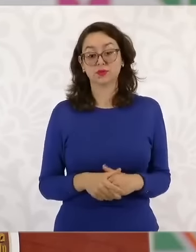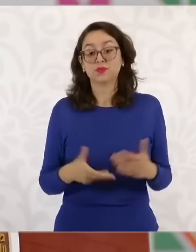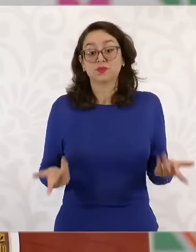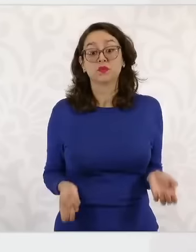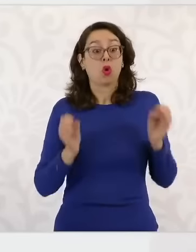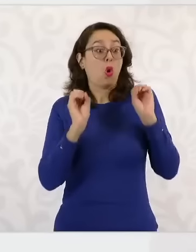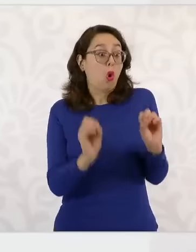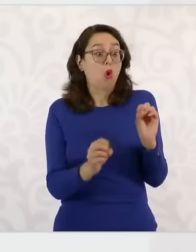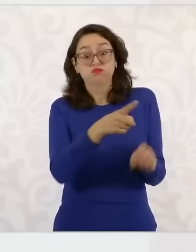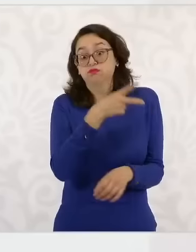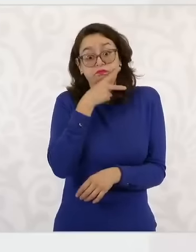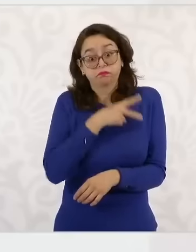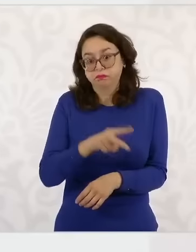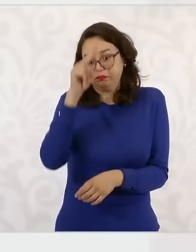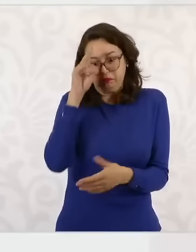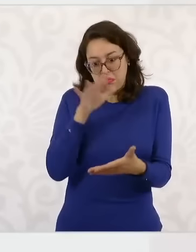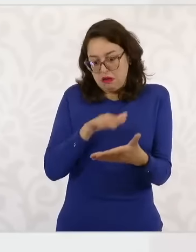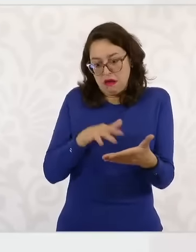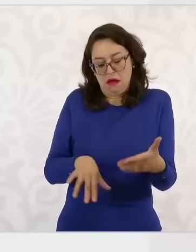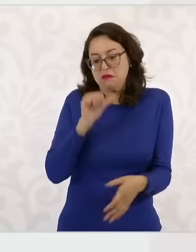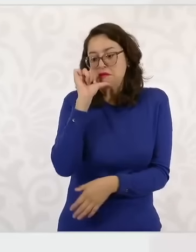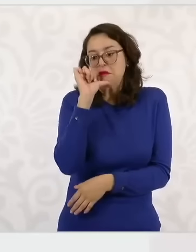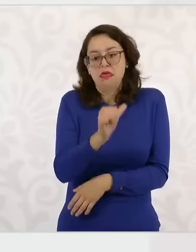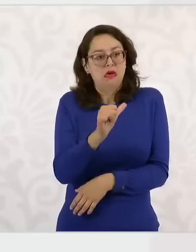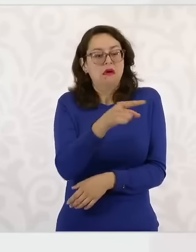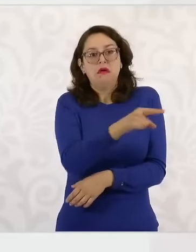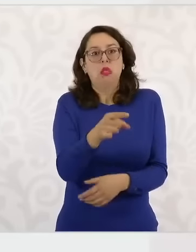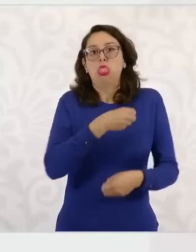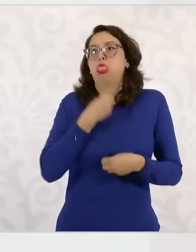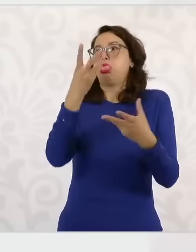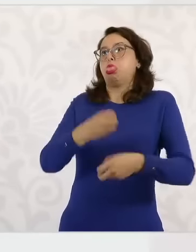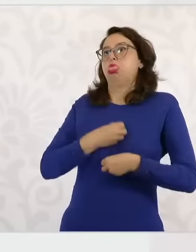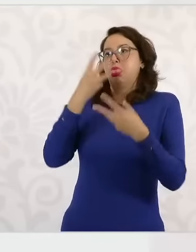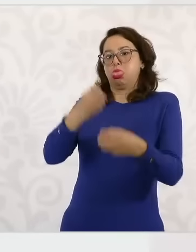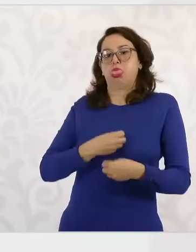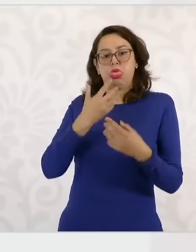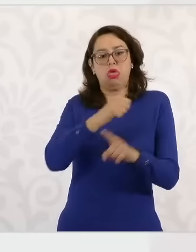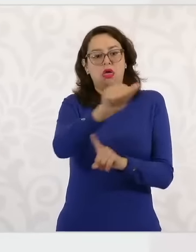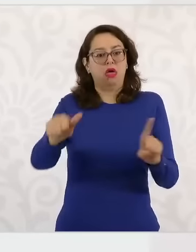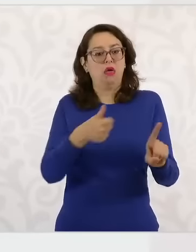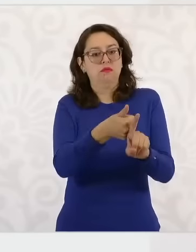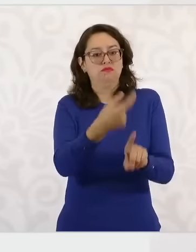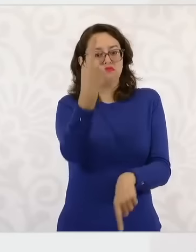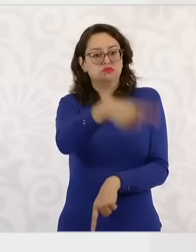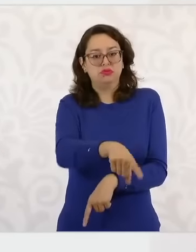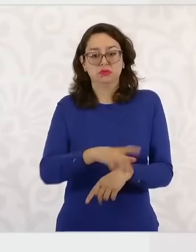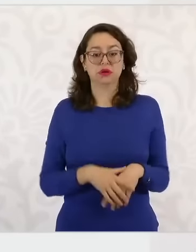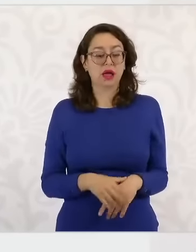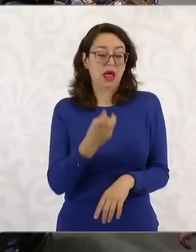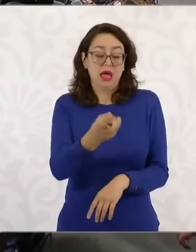han leído y actúan por consigna. La verdad no se puede es así de sencillo, llano y claro, o sea,